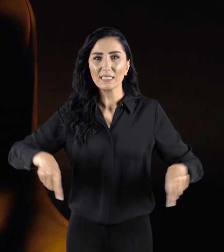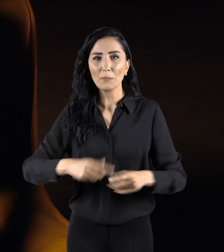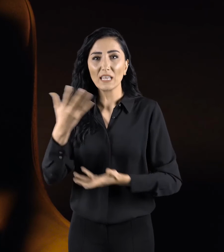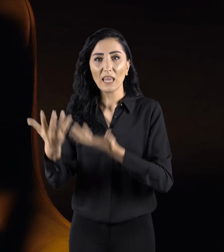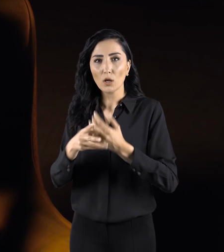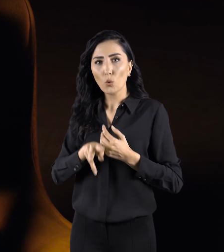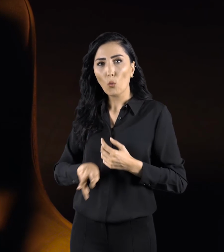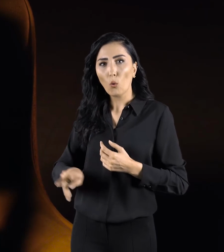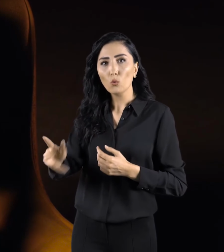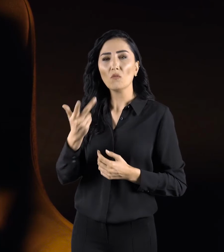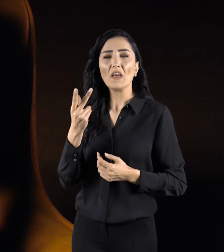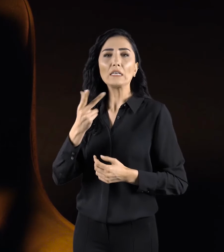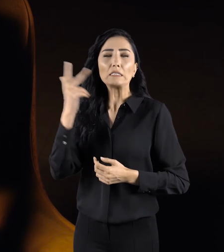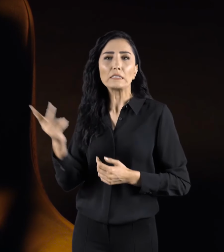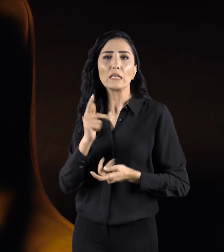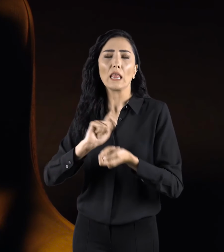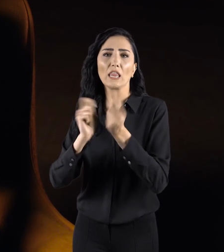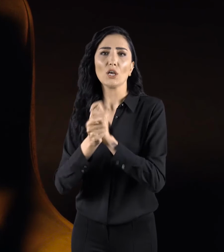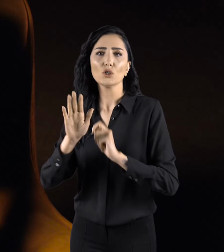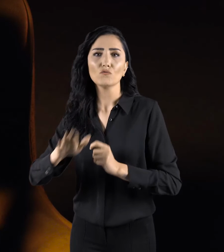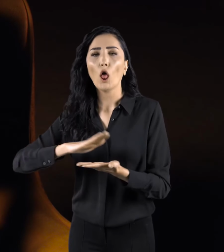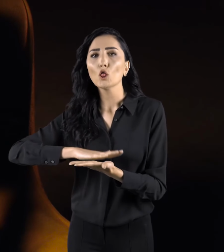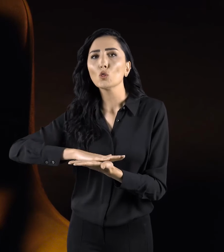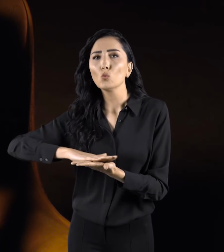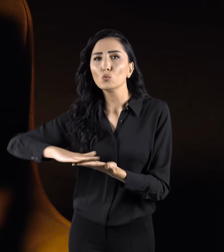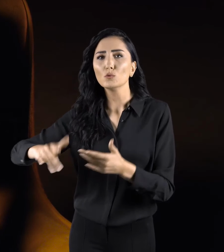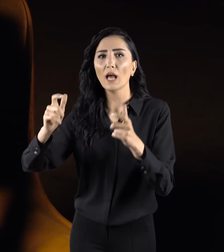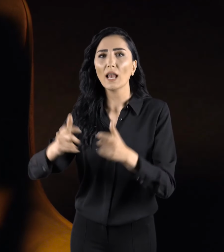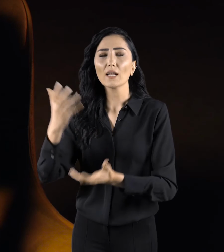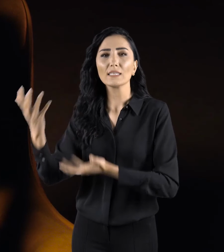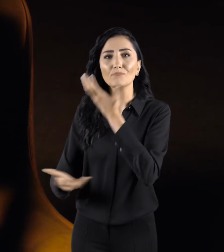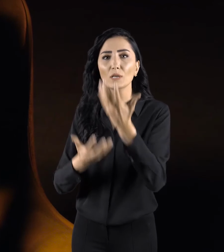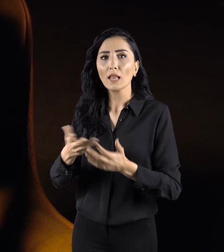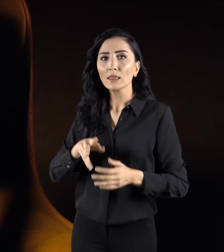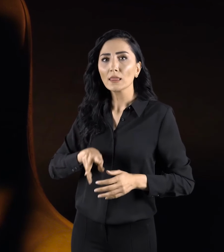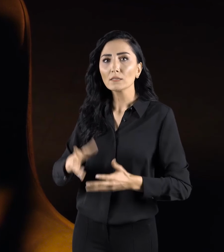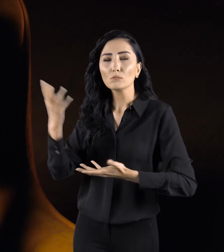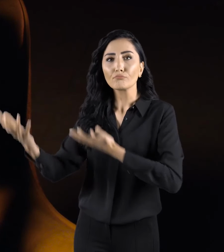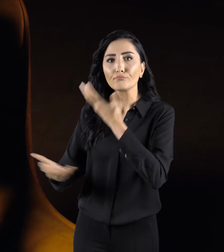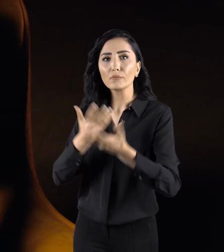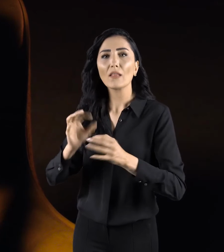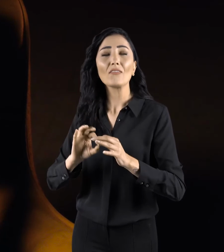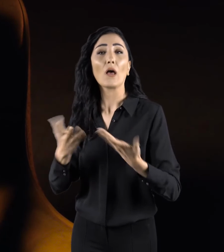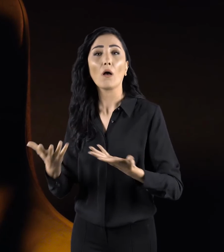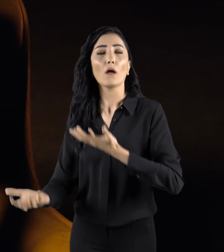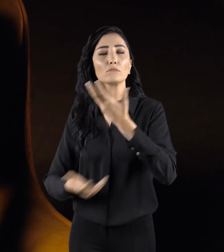Arazi yapısı yangının yönünü ve hızını değiştirebilir. Düz arazilerde yangının ne tarafa